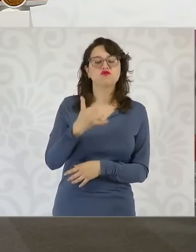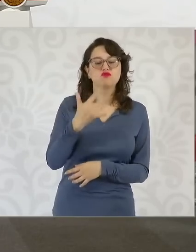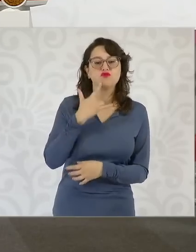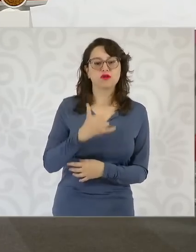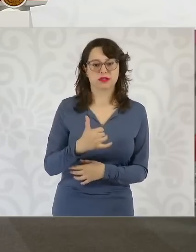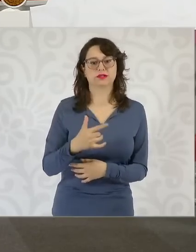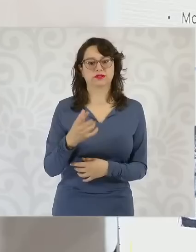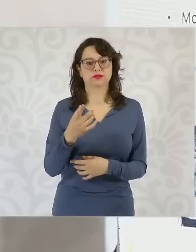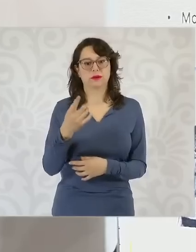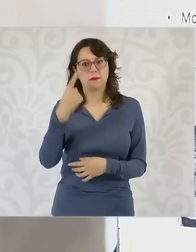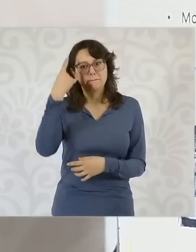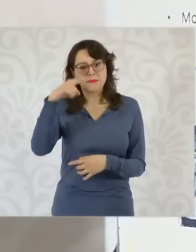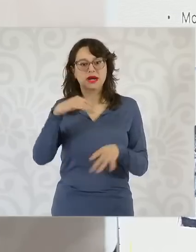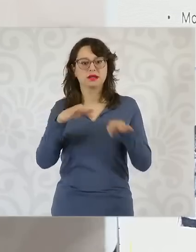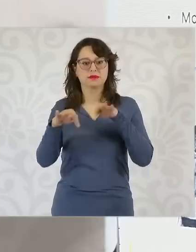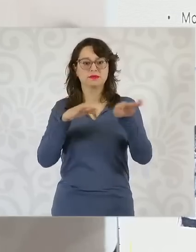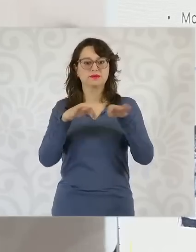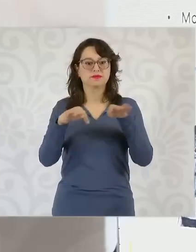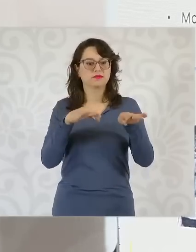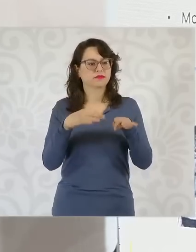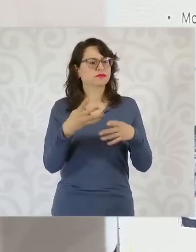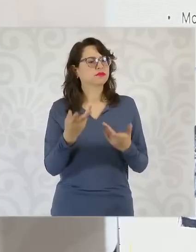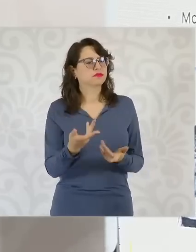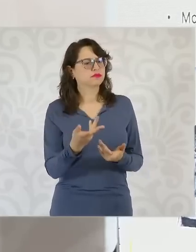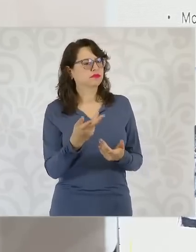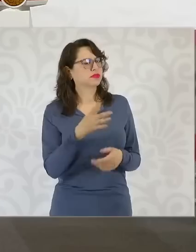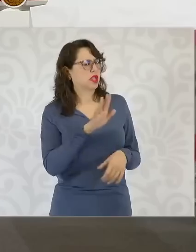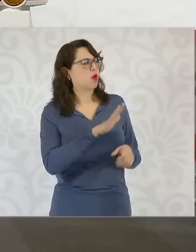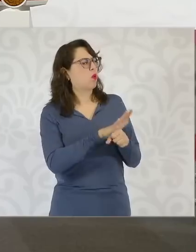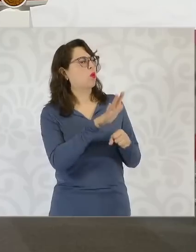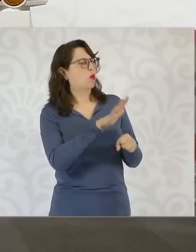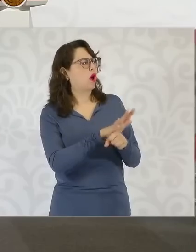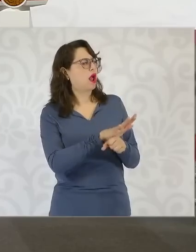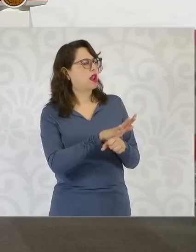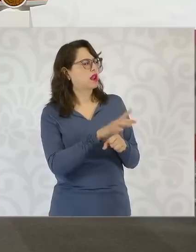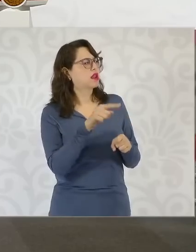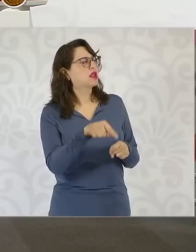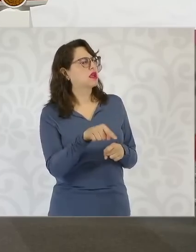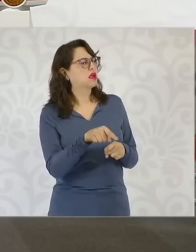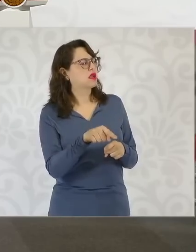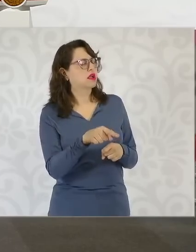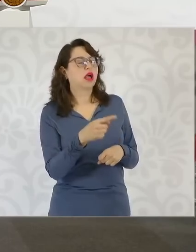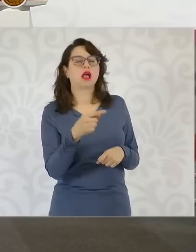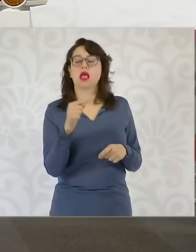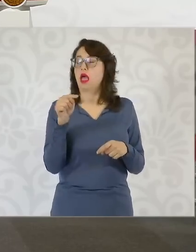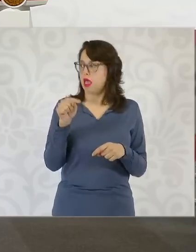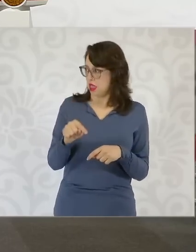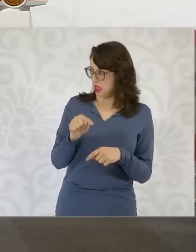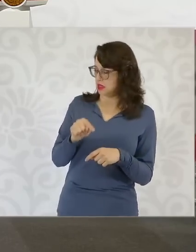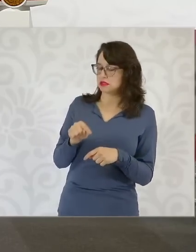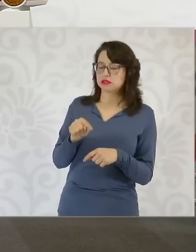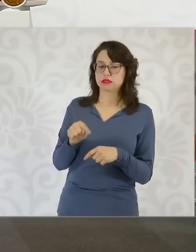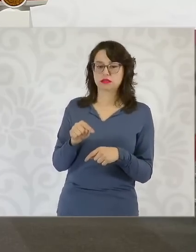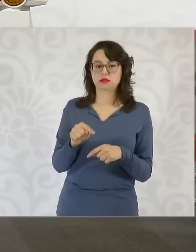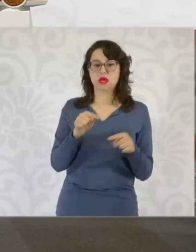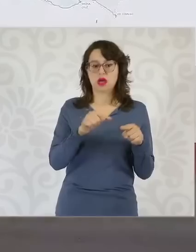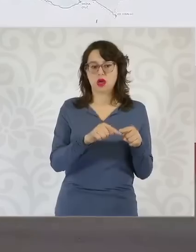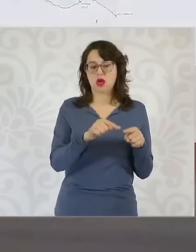que se está haciendo de dónde dónde va a la pl esta va desde eh Bueno es de Cuautla a atlapa y